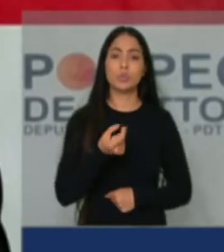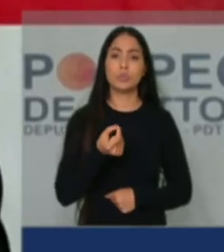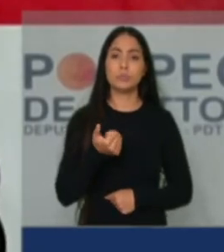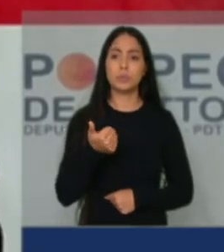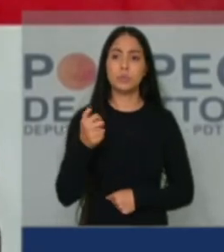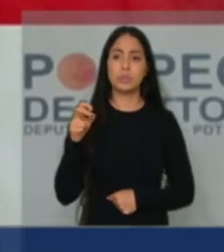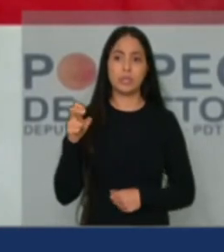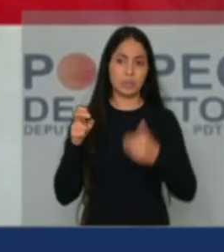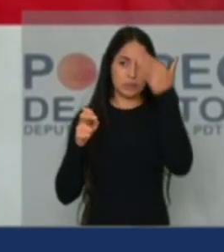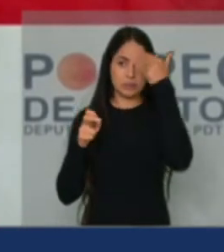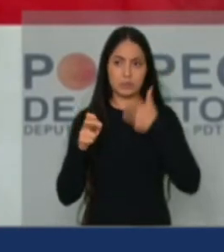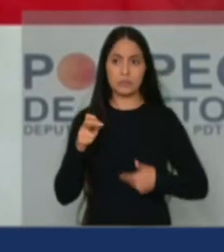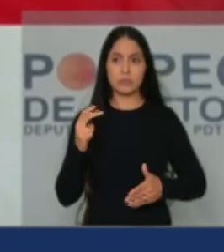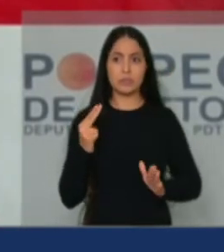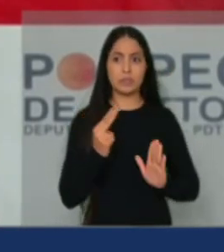DA MINHA AUTORIA. QUE... PREVÊ, PRESIDENTE, O QUE